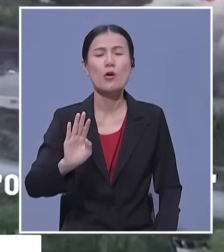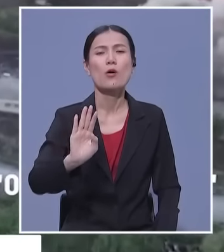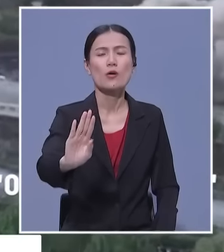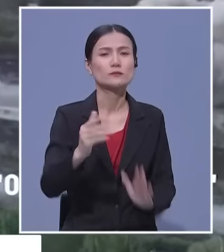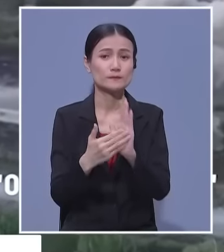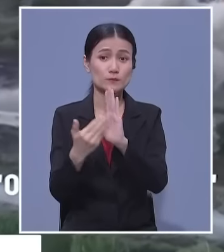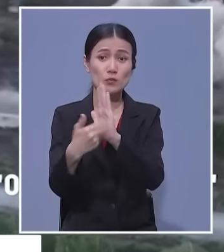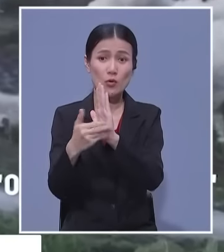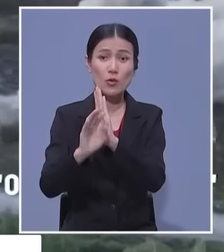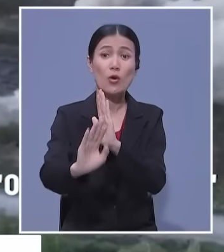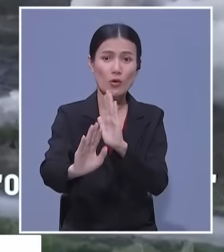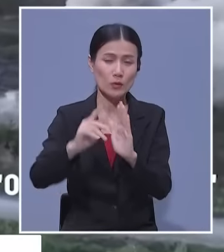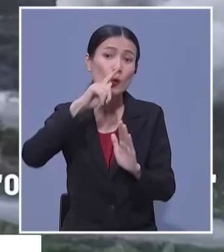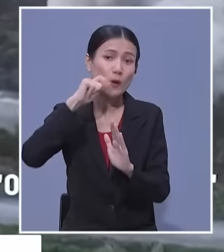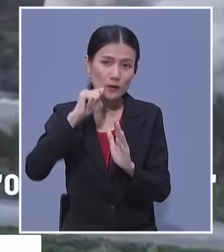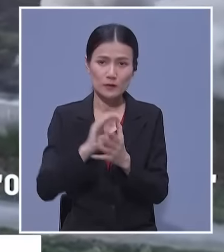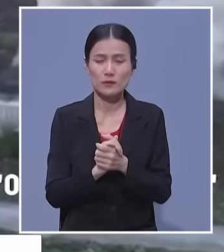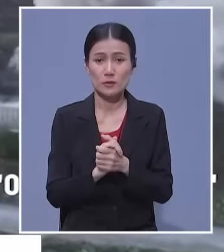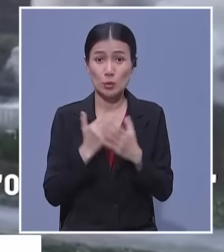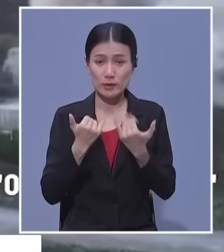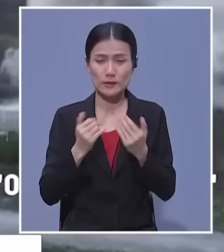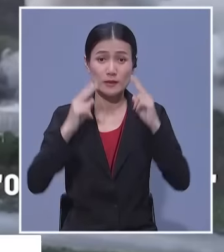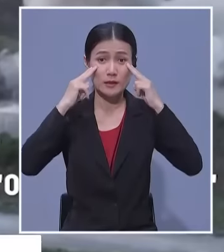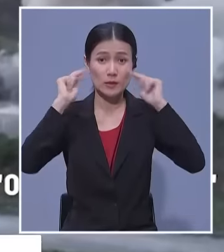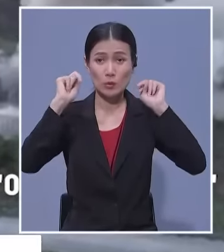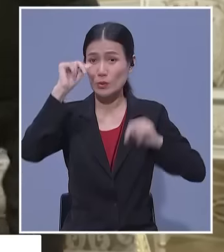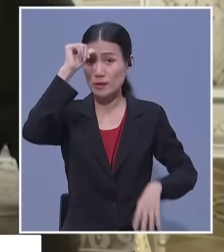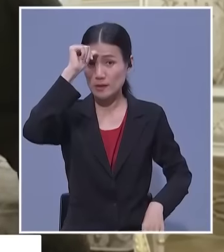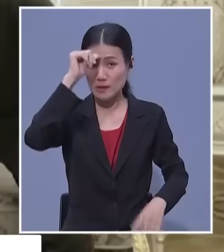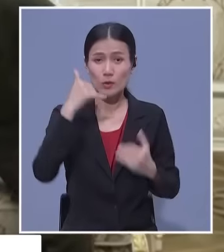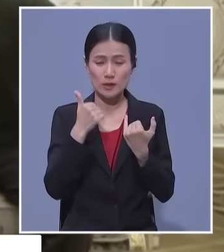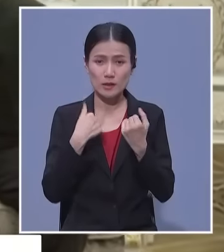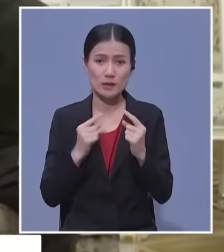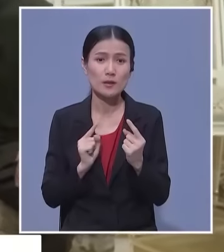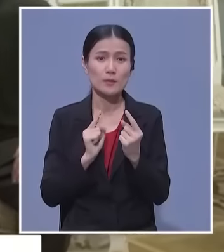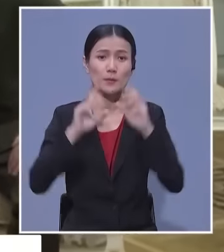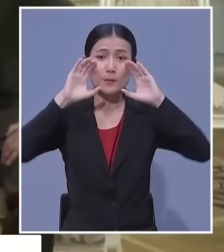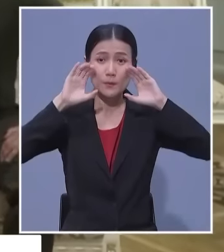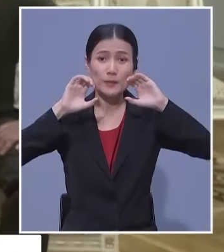นะคะนายกรัฐมนตรีนเรนทราโมดีของอินเดีย ค่ะเดินทางเข้าพบกับประธานาธิบดีลดิ